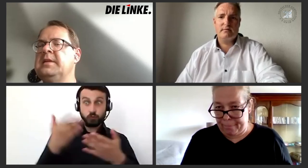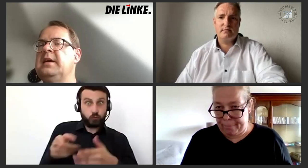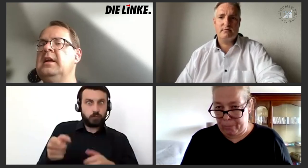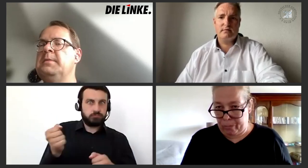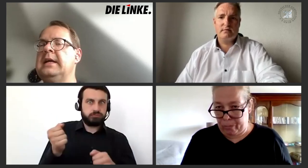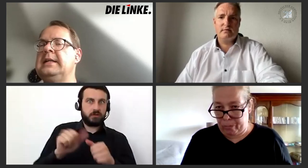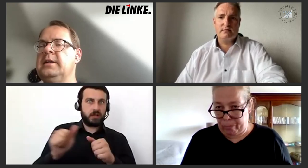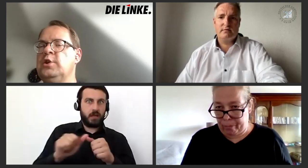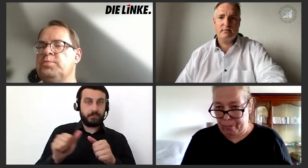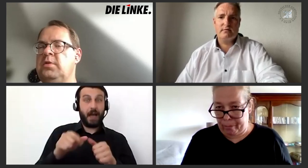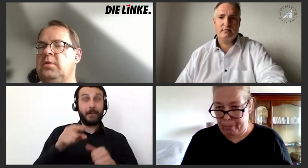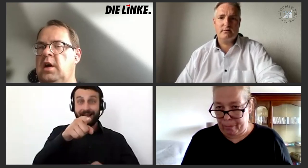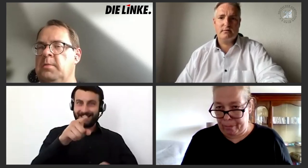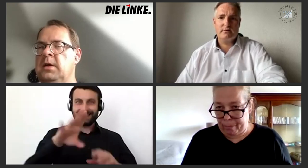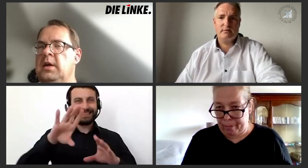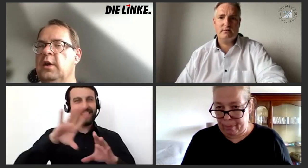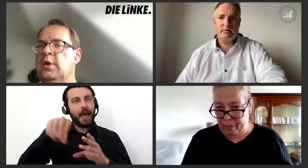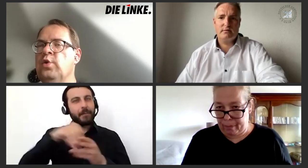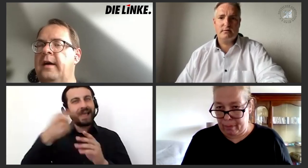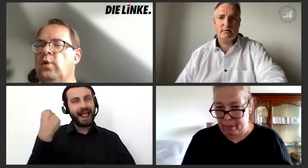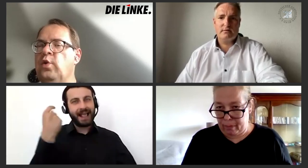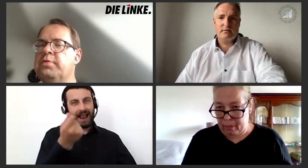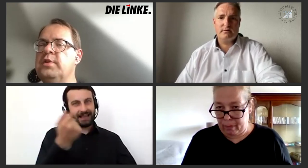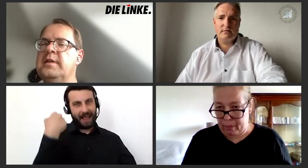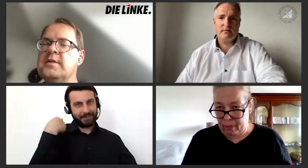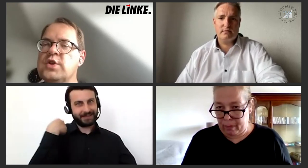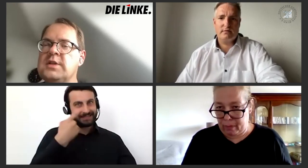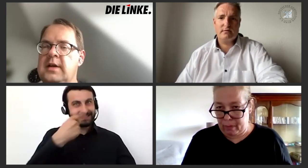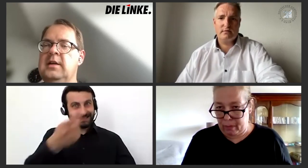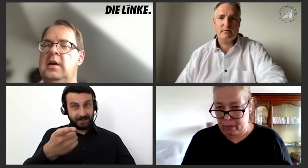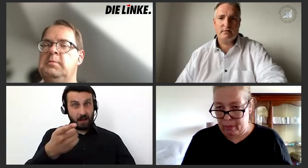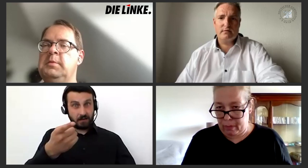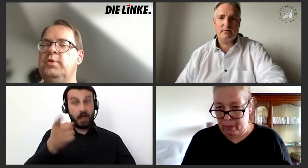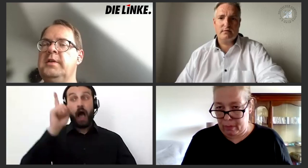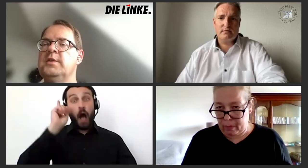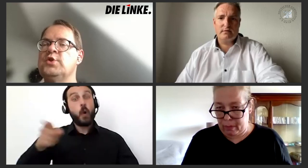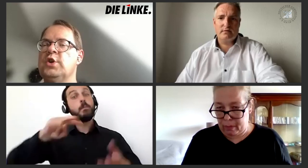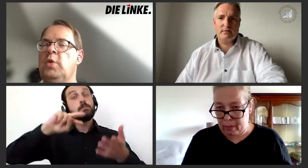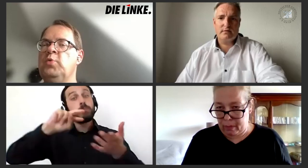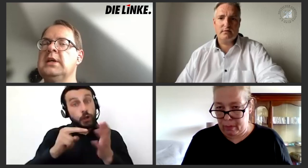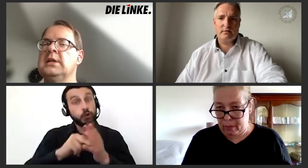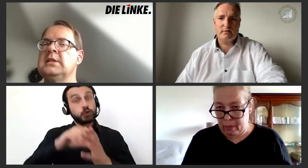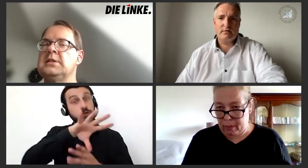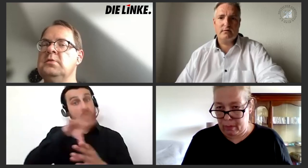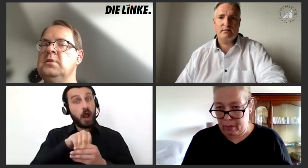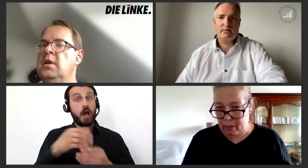dass was ich mit de, Teilhabegeld angesprochen habe, gehört auch politische Teilhabe, politische